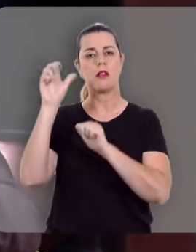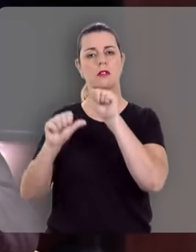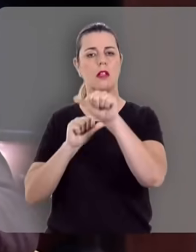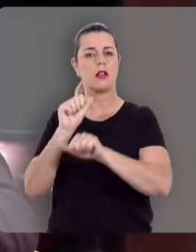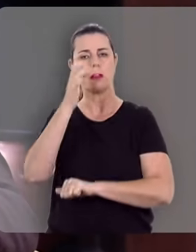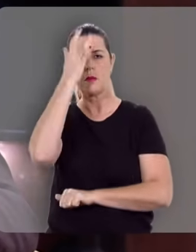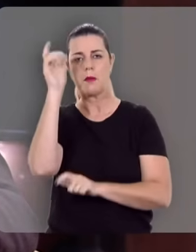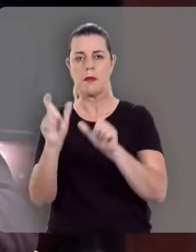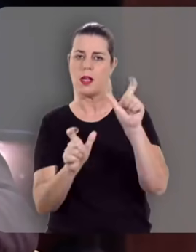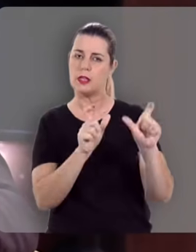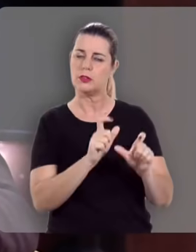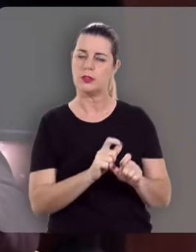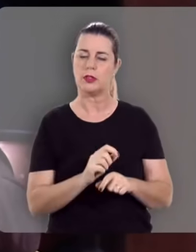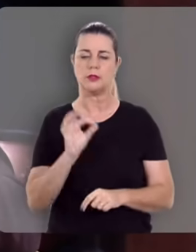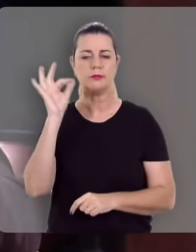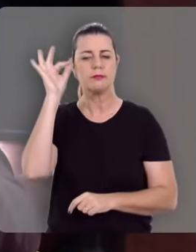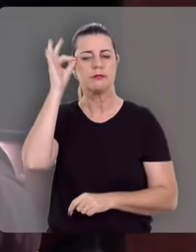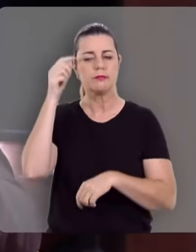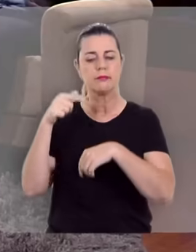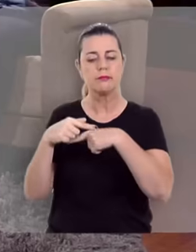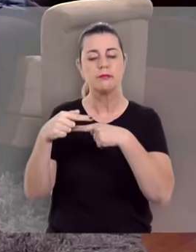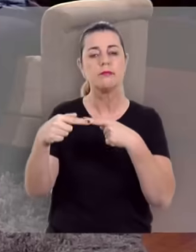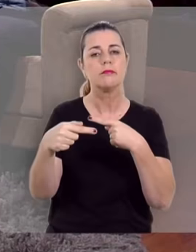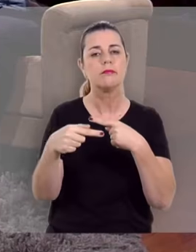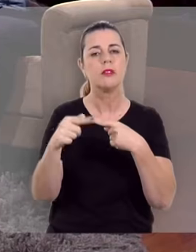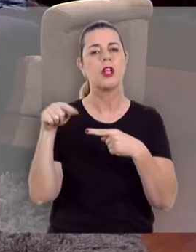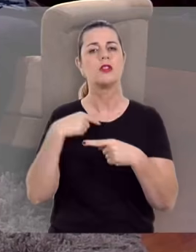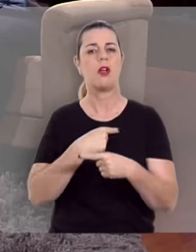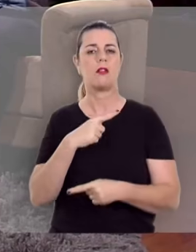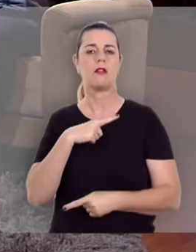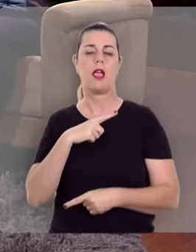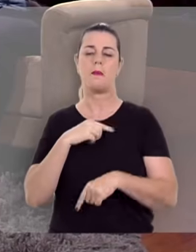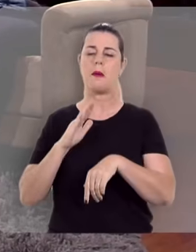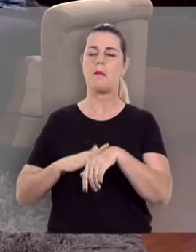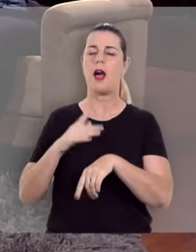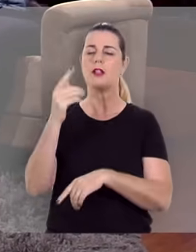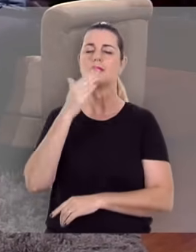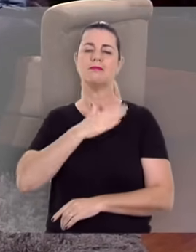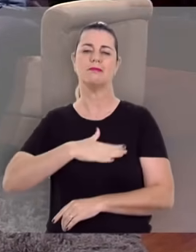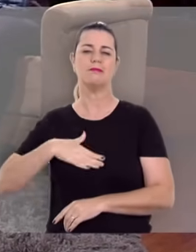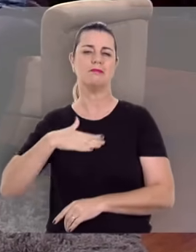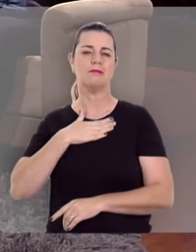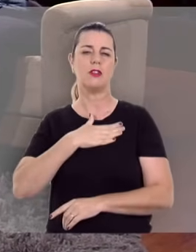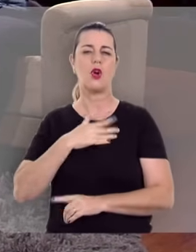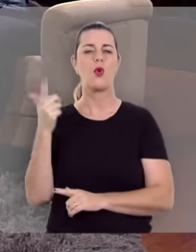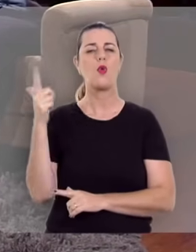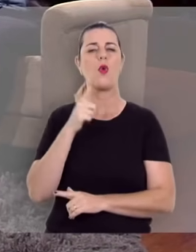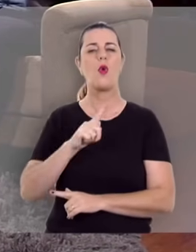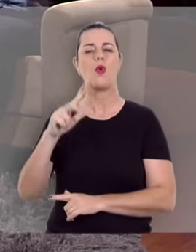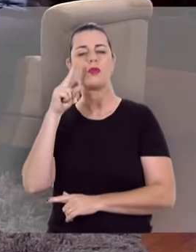transformado tantas pessoas e daqui a pouquinho revendo o roster nós temos mais um privilégio de